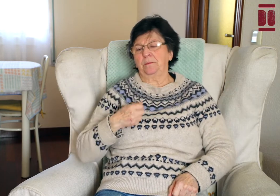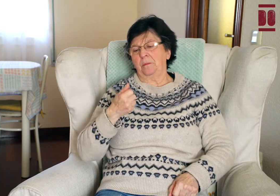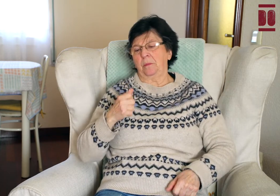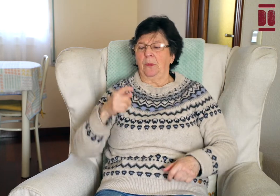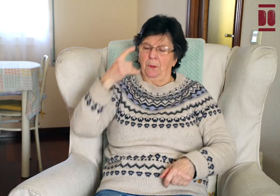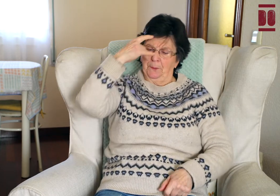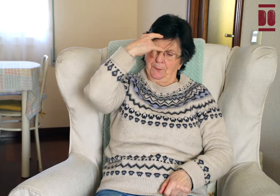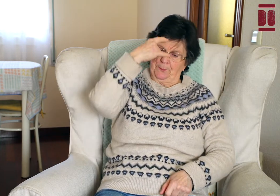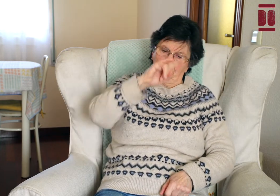mientras repetía:"vaca", "vacaciones", "vaca"...